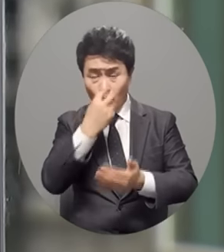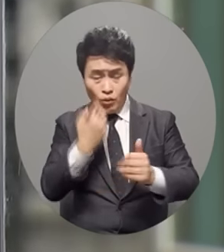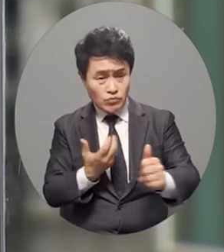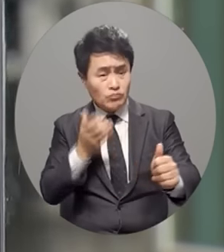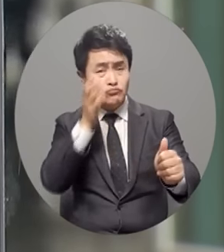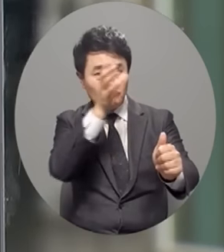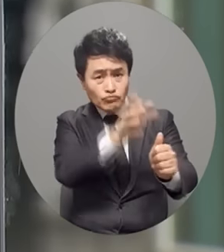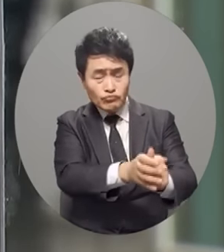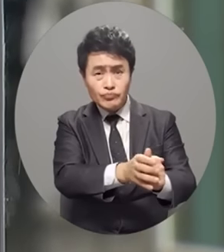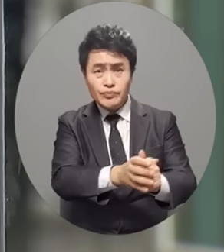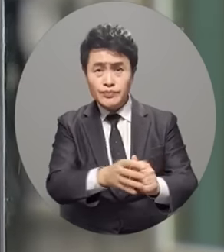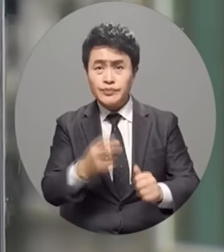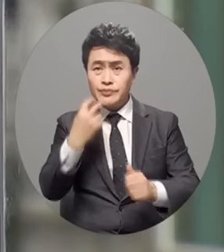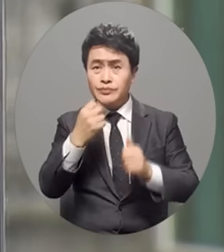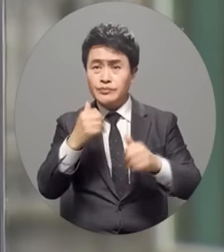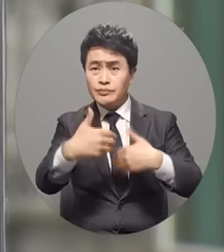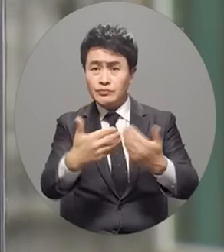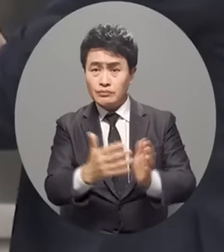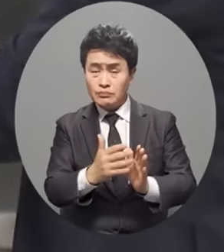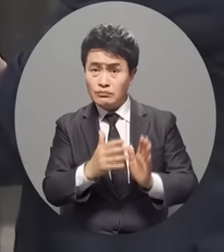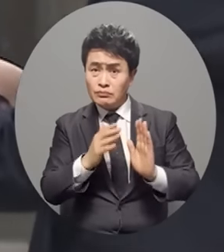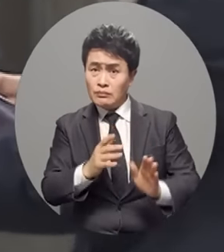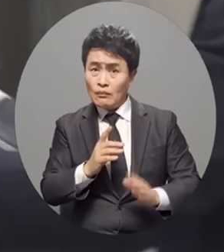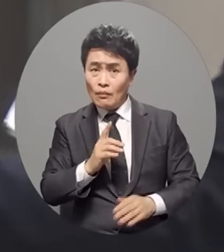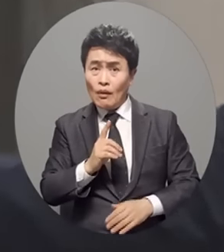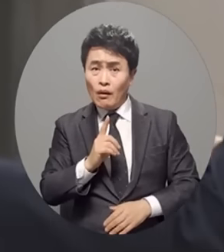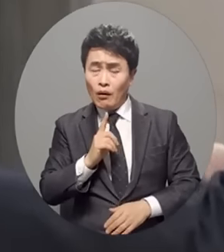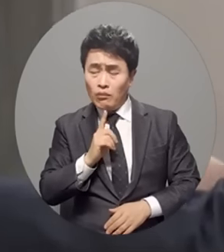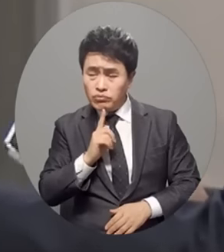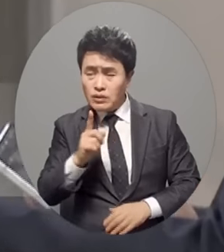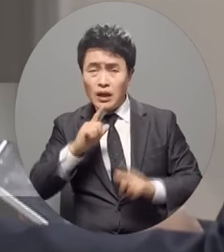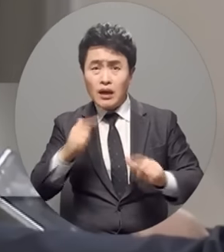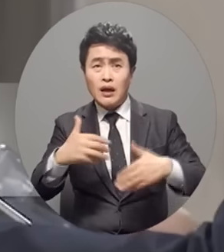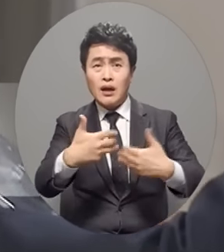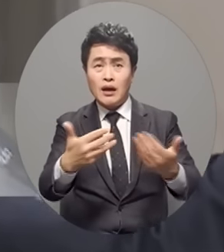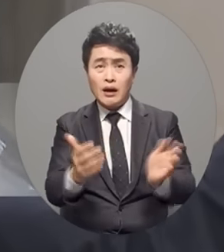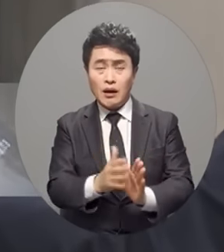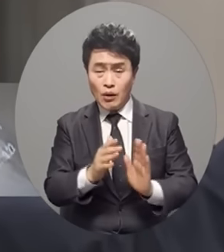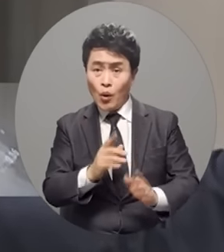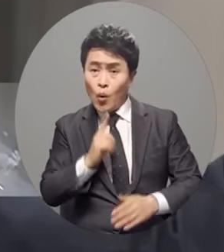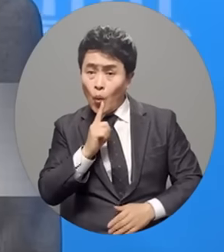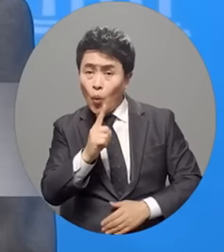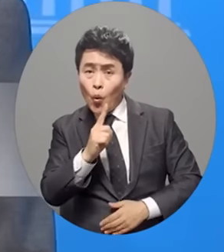결국 대부분 사건의 처분을 검찰에 넘겨야 하는데 검찰이 불기소할 수도 있습니다.